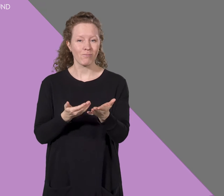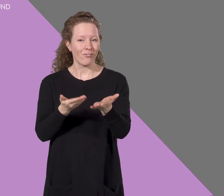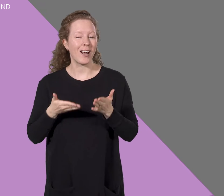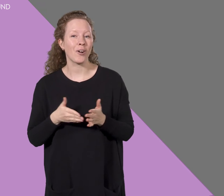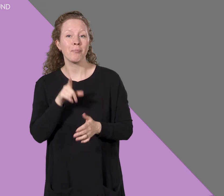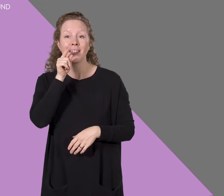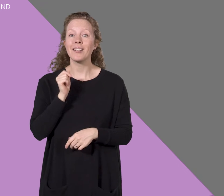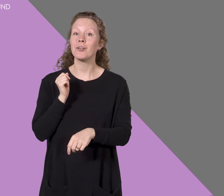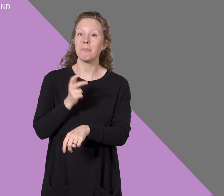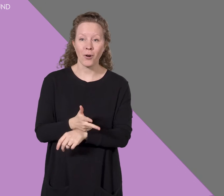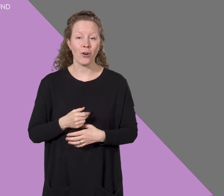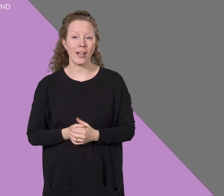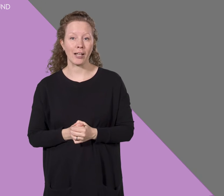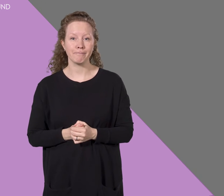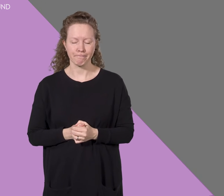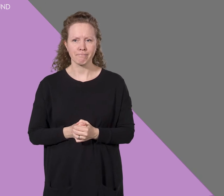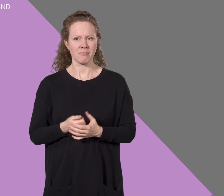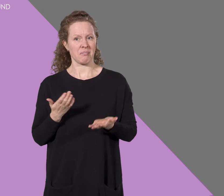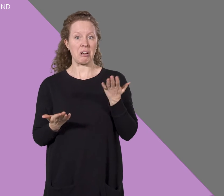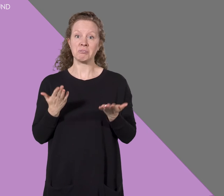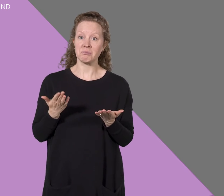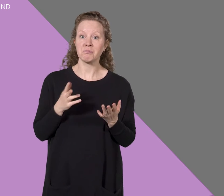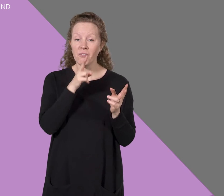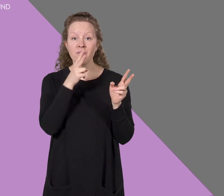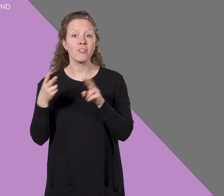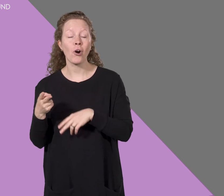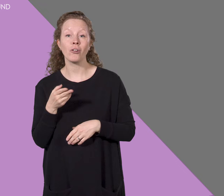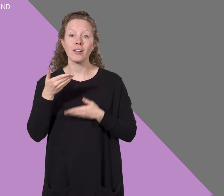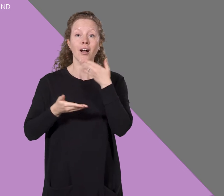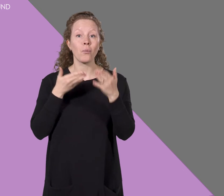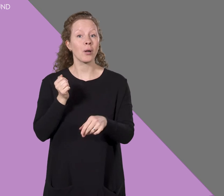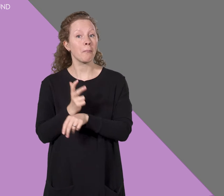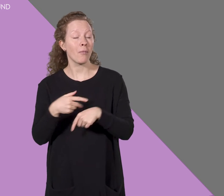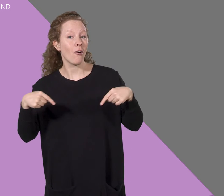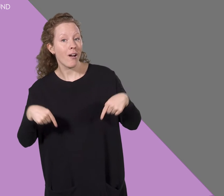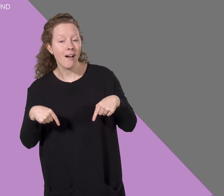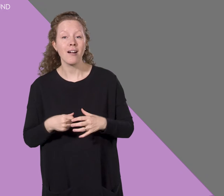Välkommen till Näkterbaren, en ganska vanlig karaokebar,